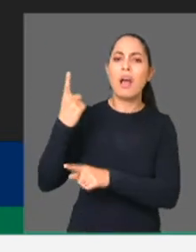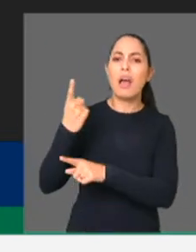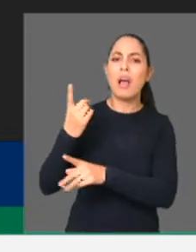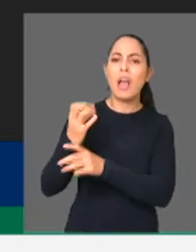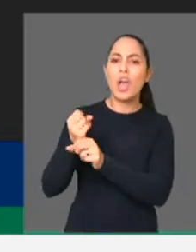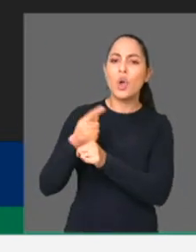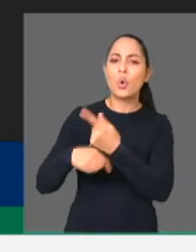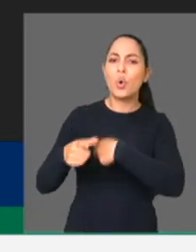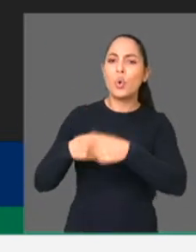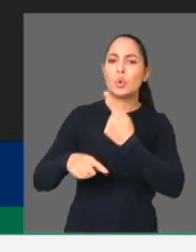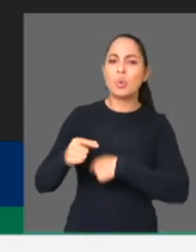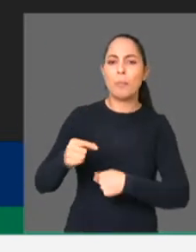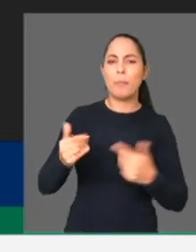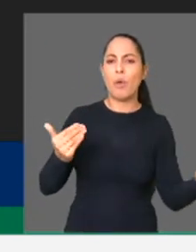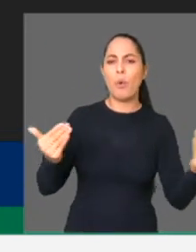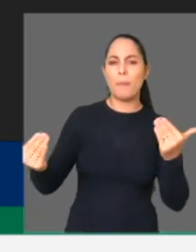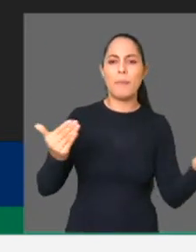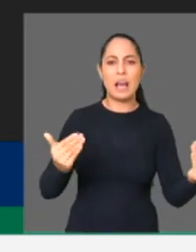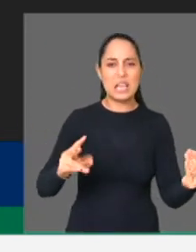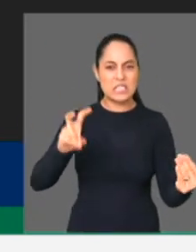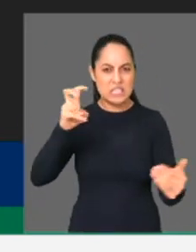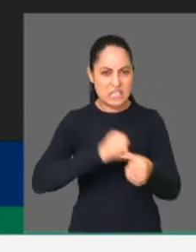LUCROU COM TUDO ISSO FOI O SISTEMA FINANCEIRO. E A GENTE